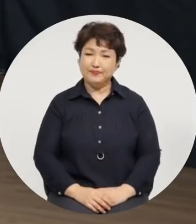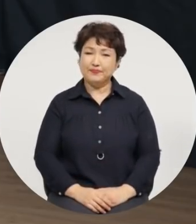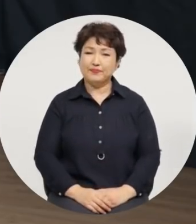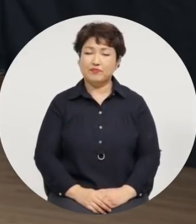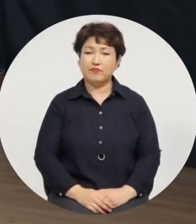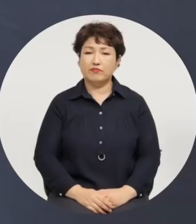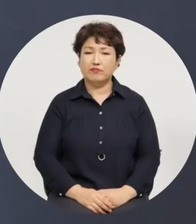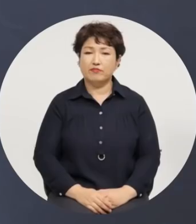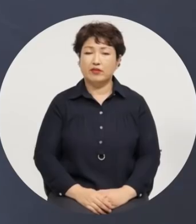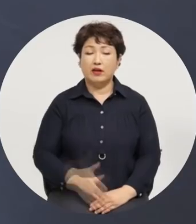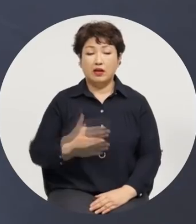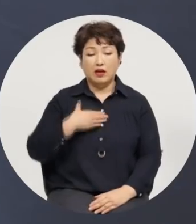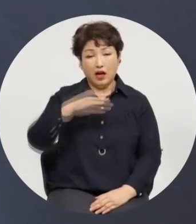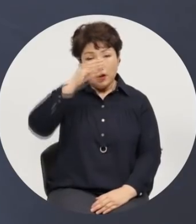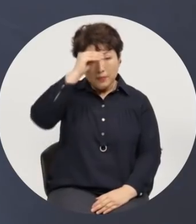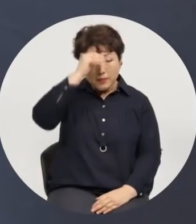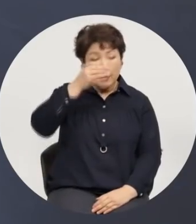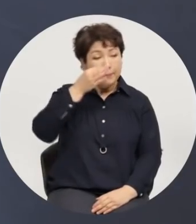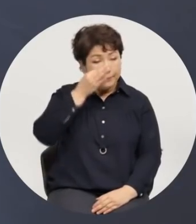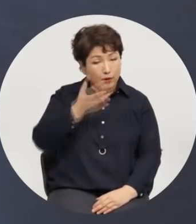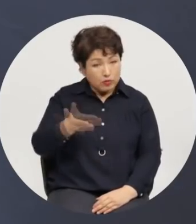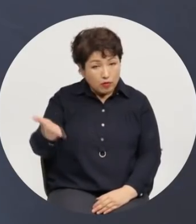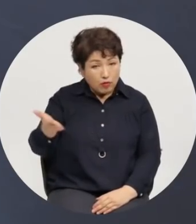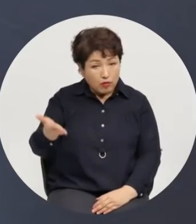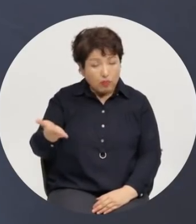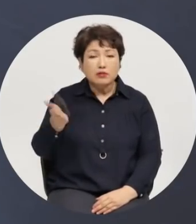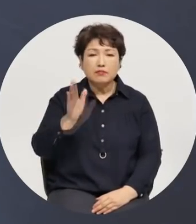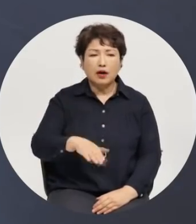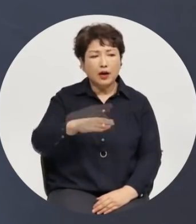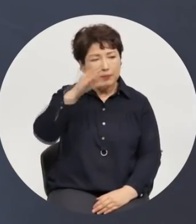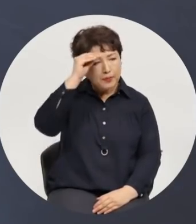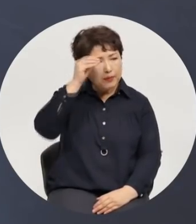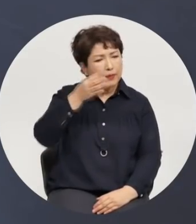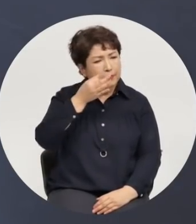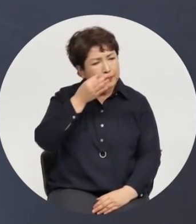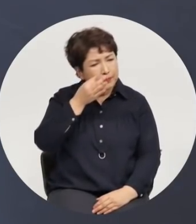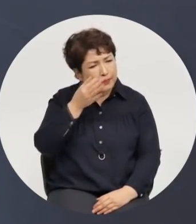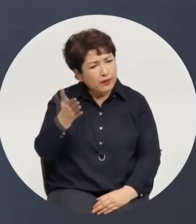(스님) 질문자가 모범을 보여주는 것도 있지만 모범을 못 보여줘도 괜찮아요